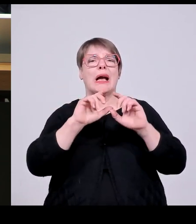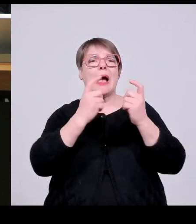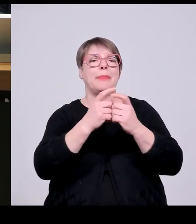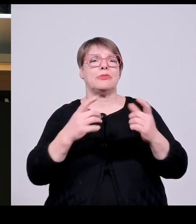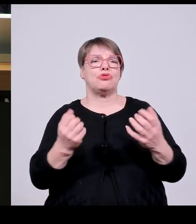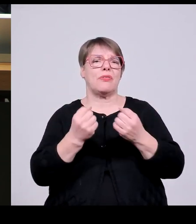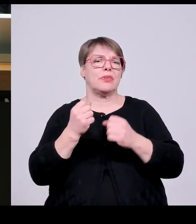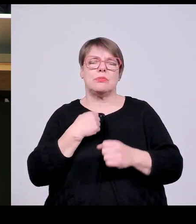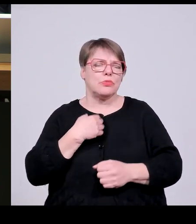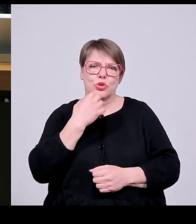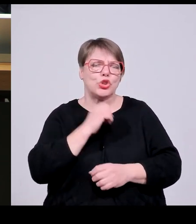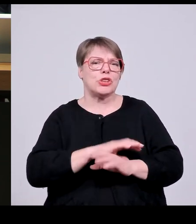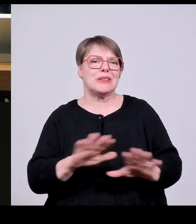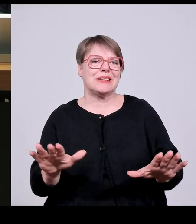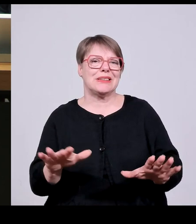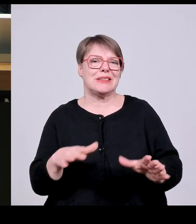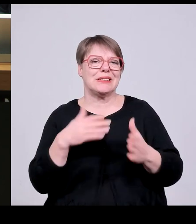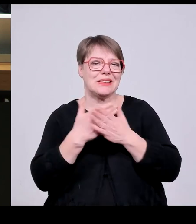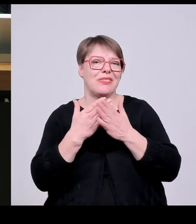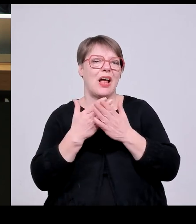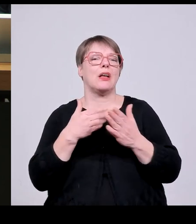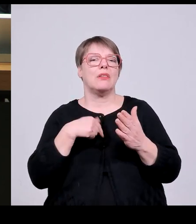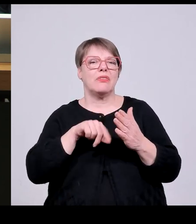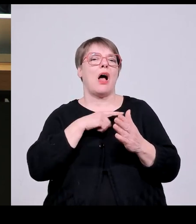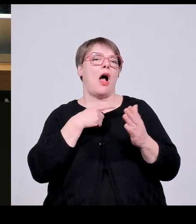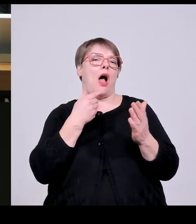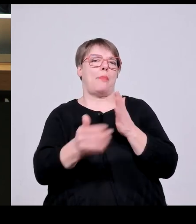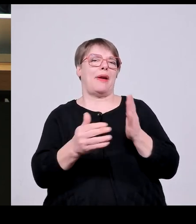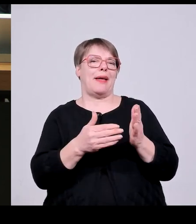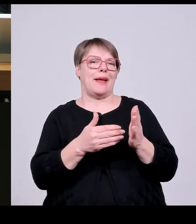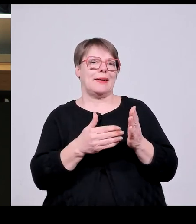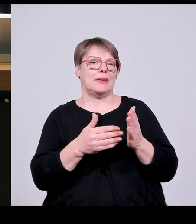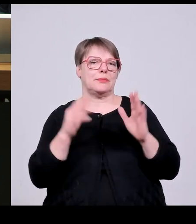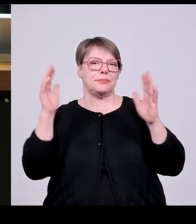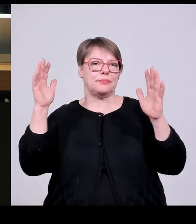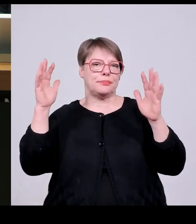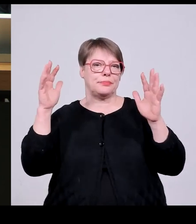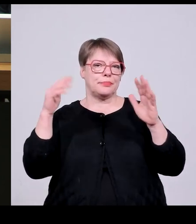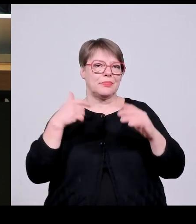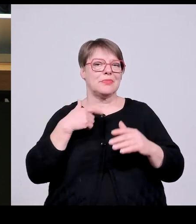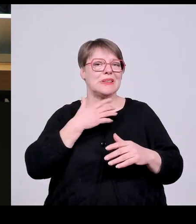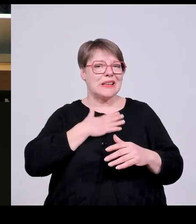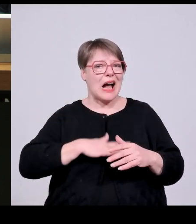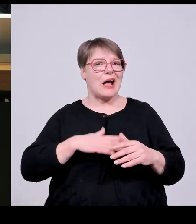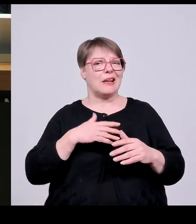geschrieben haben. Das ist doch das Problem, dass wir mit dabei sechs städtische Wohnungsgesellschaften haben, die nicht mehr wirtschaftlich